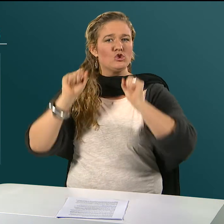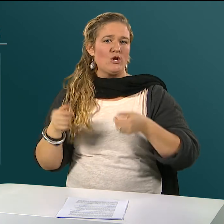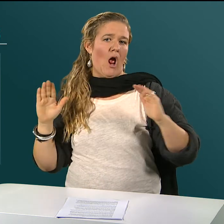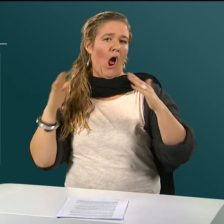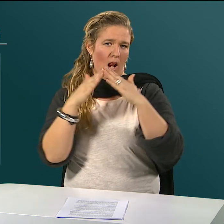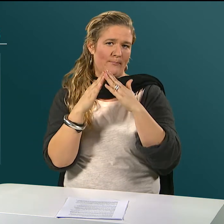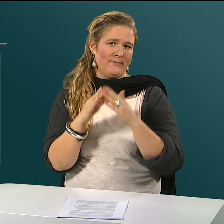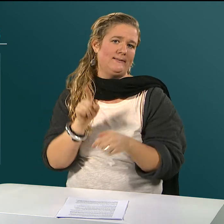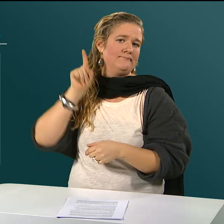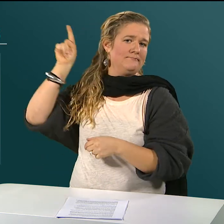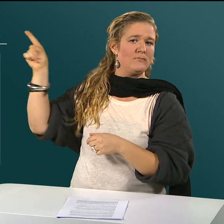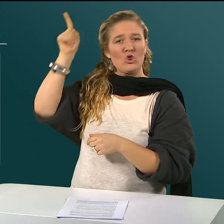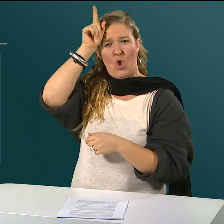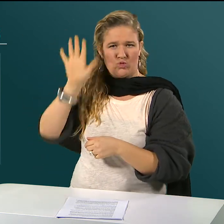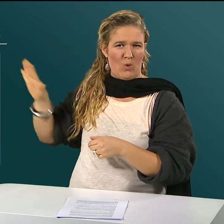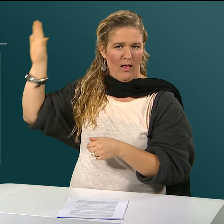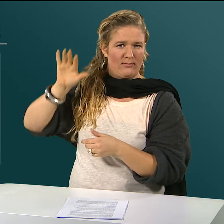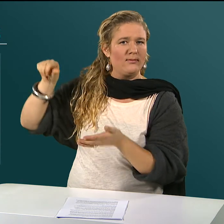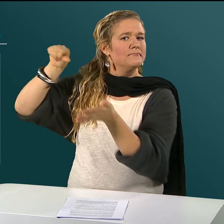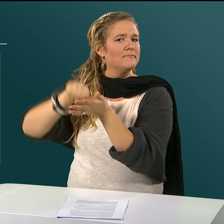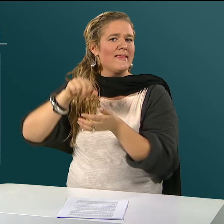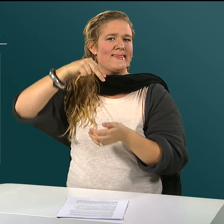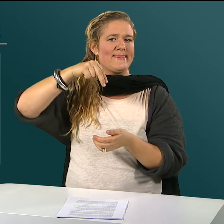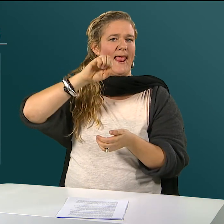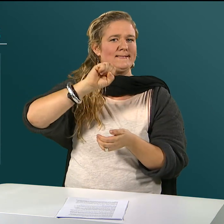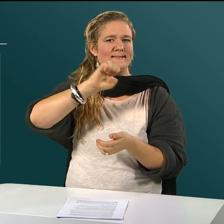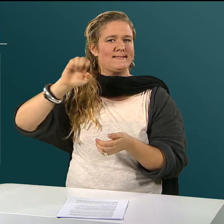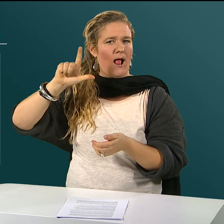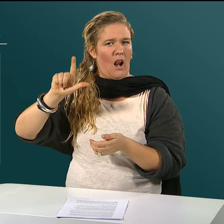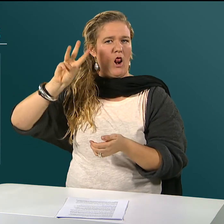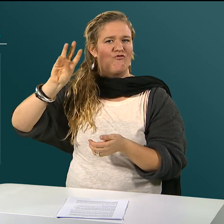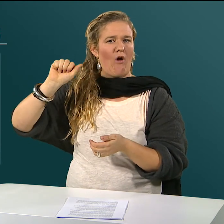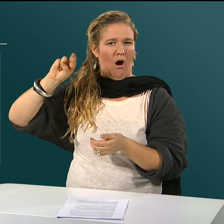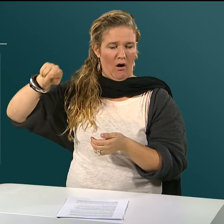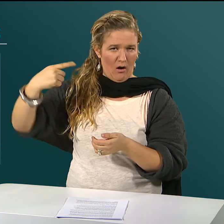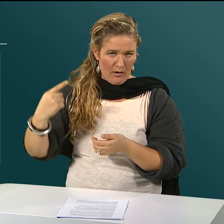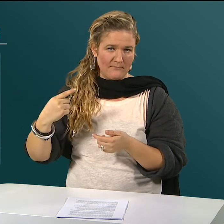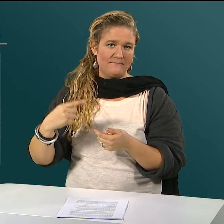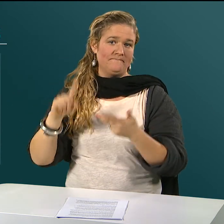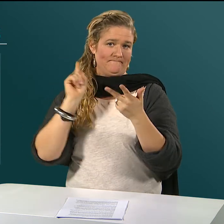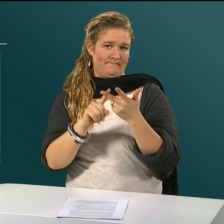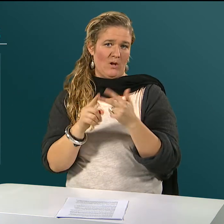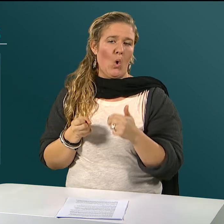Ski Alpin in Nesselwang, Deutschland,